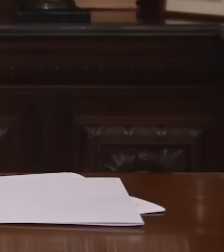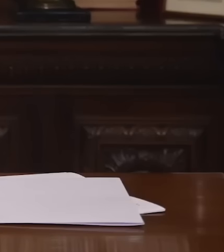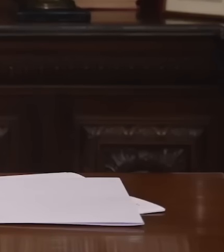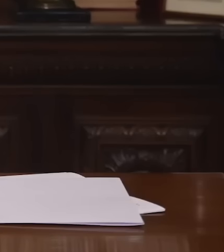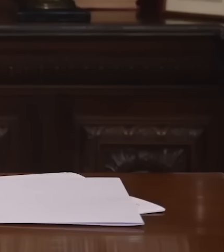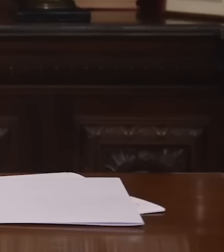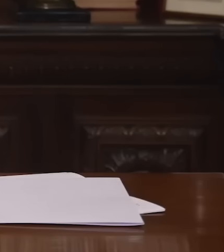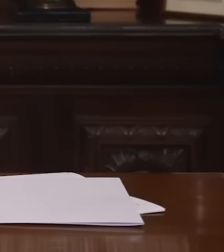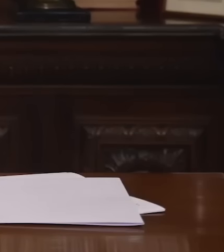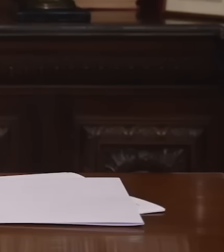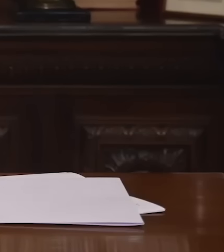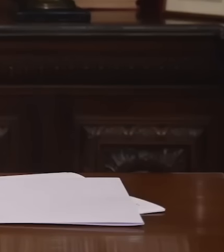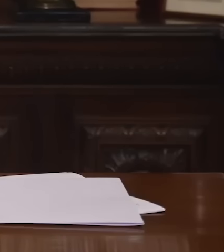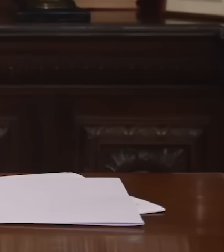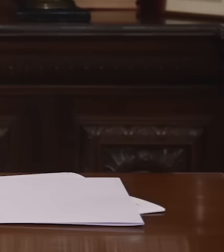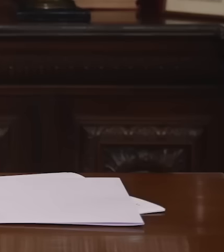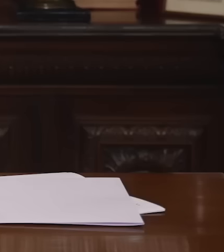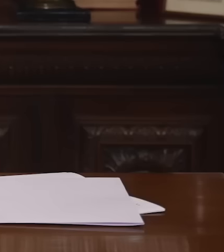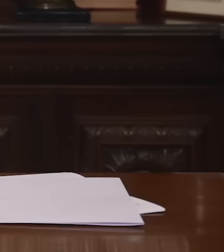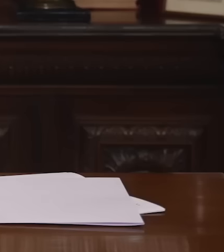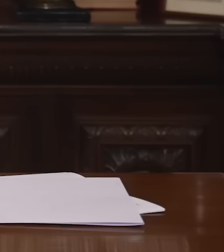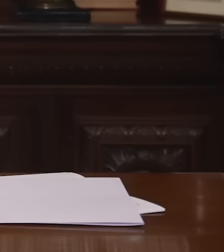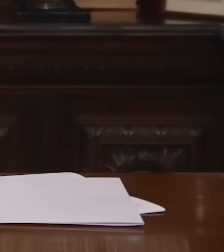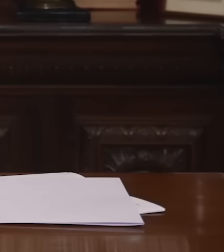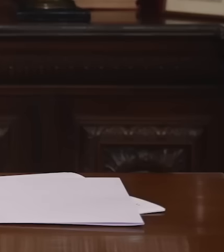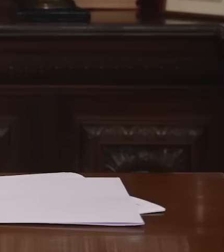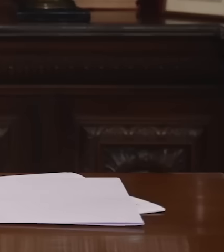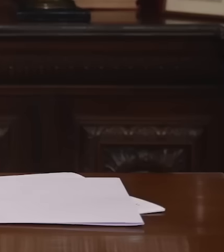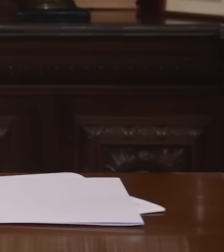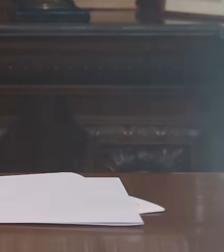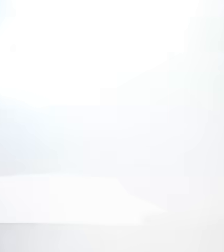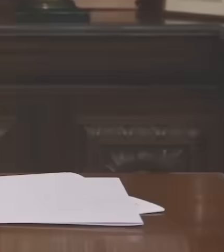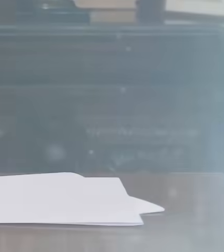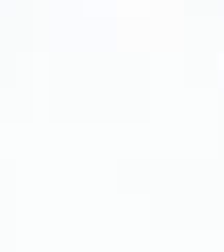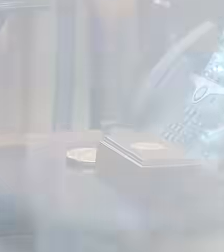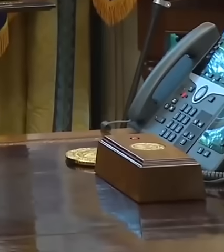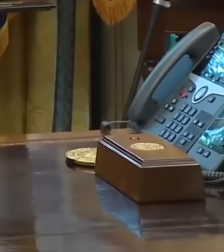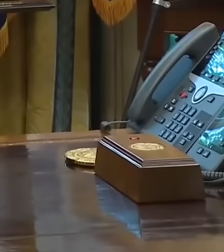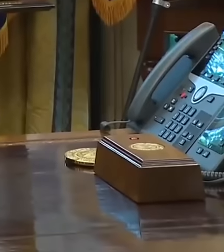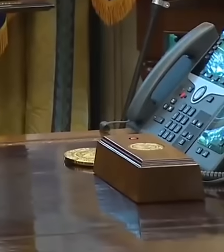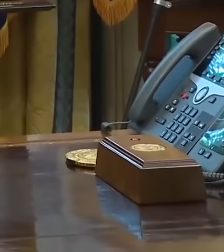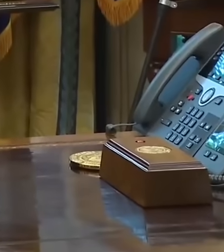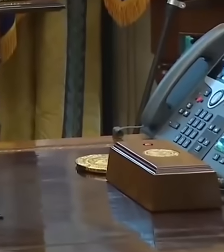gobierno aún no ha sido notificado después de que el gobierno de Estados Unidos amenazó con rechazar